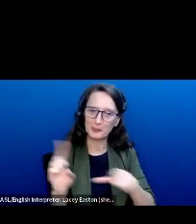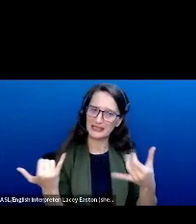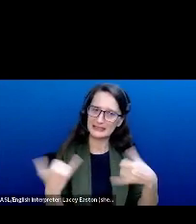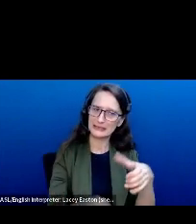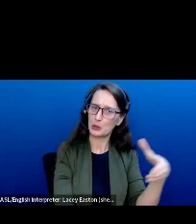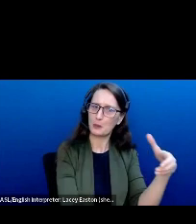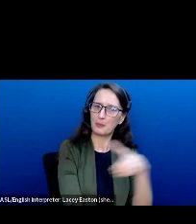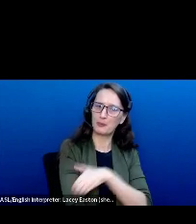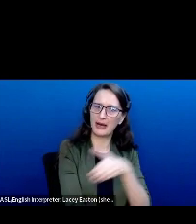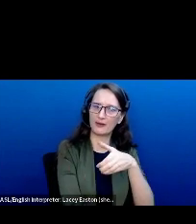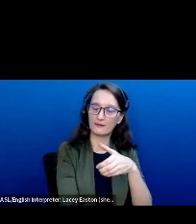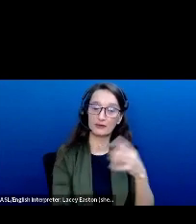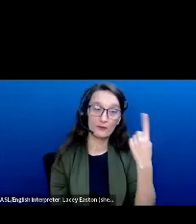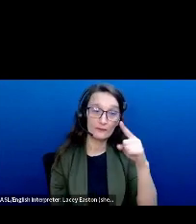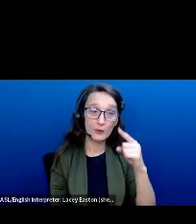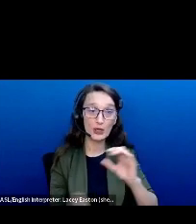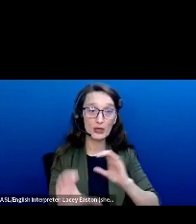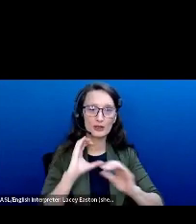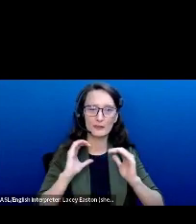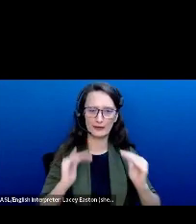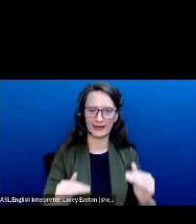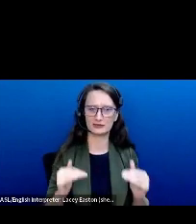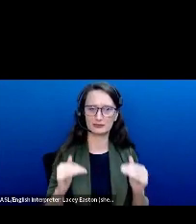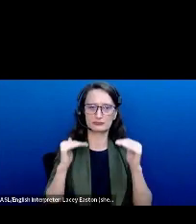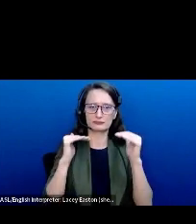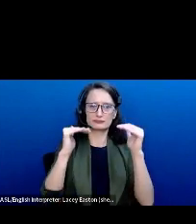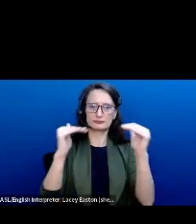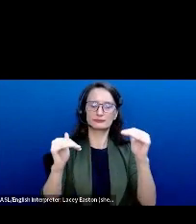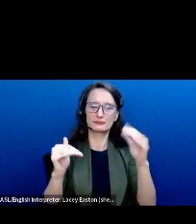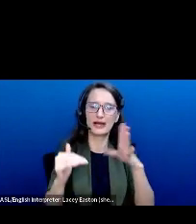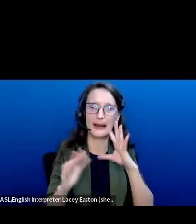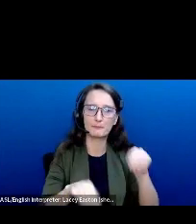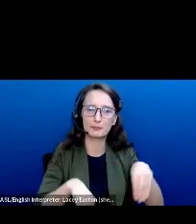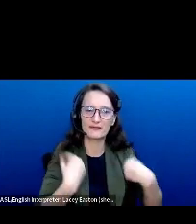mejorar la comunicación y brindar apoyo significativo a las familias que enfrentan la